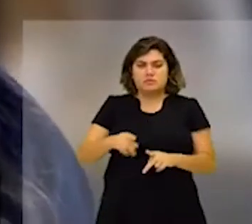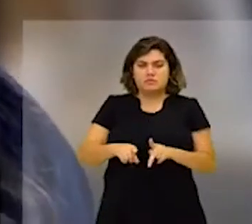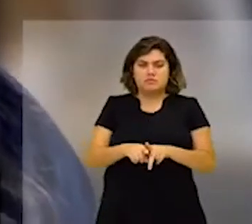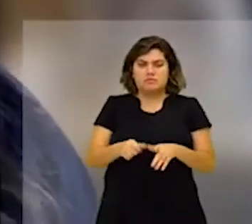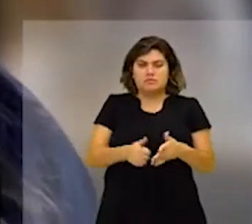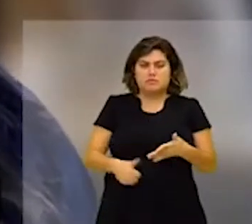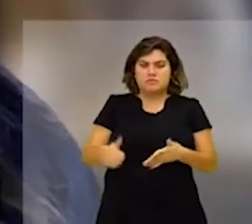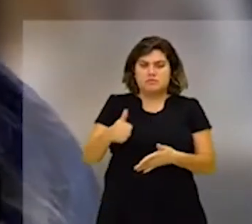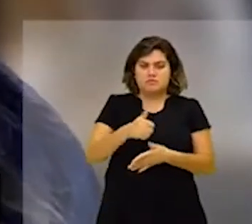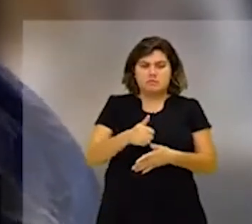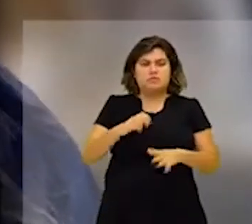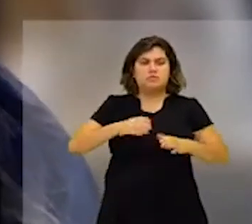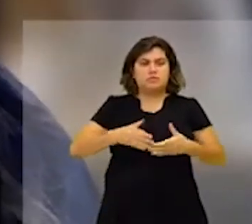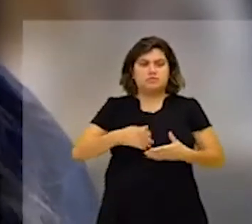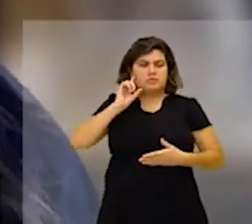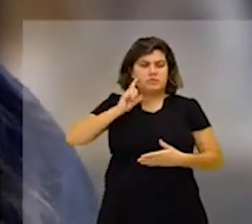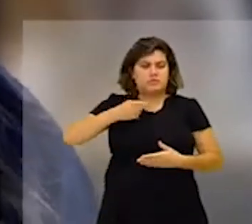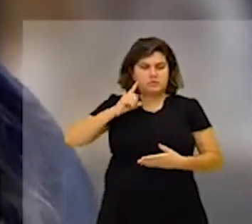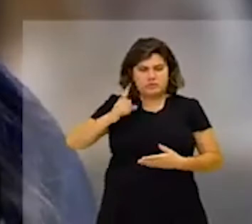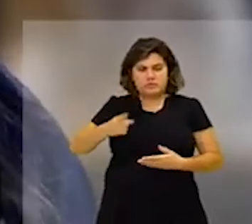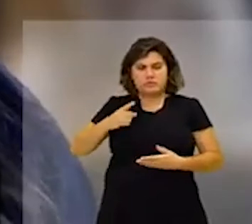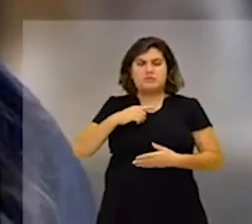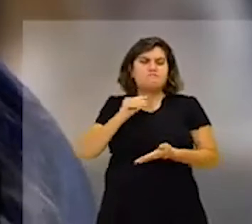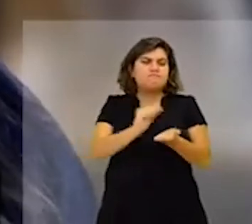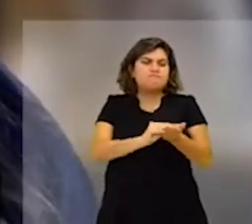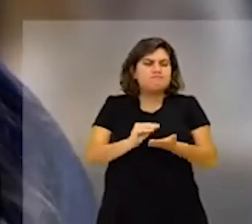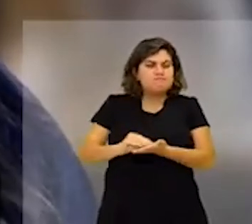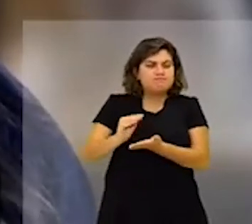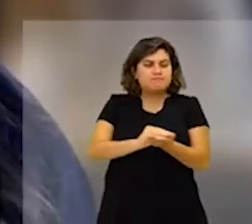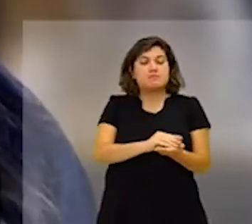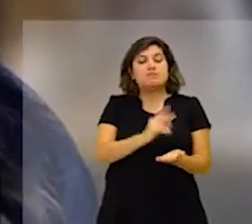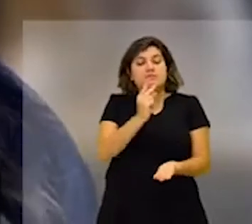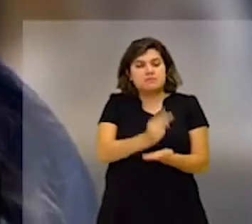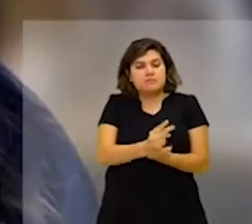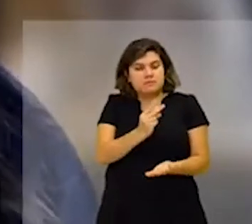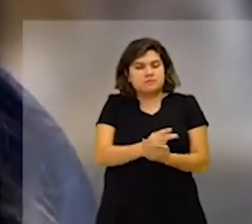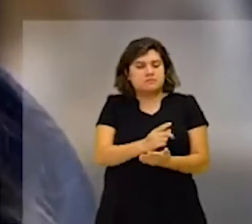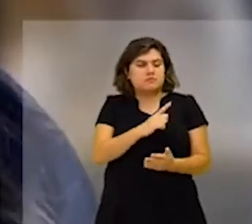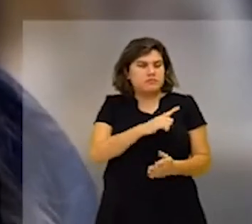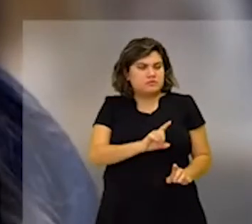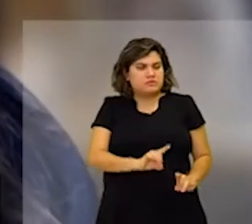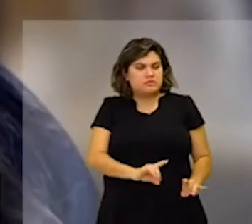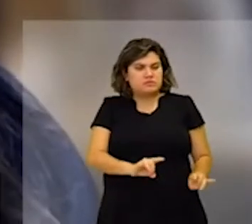dominantes uma carência ou as carências embora elas sejam específicas e se manifesta de maneira